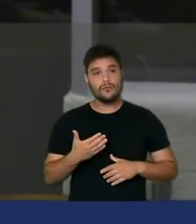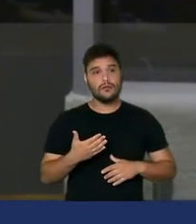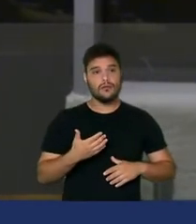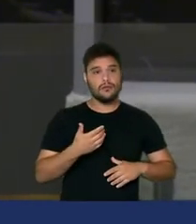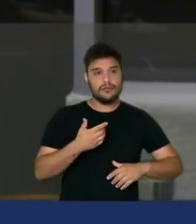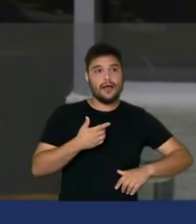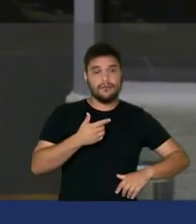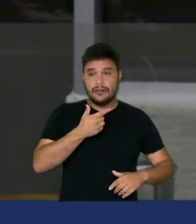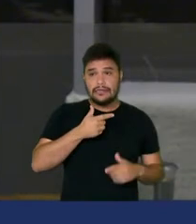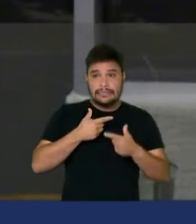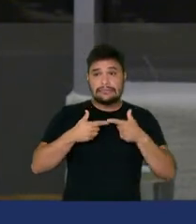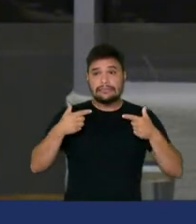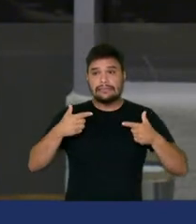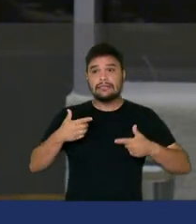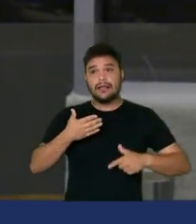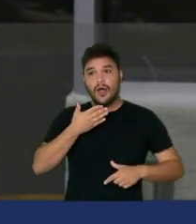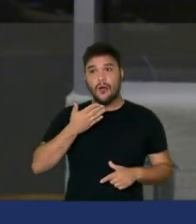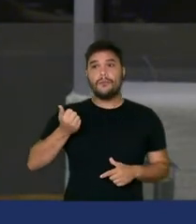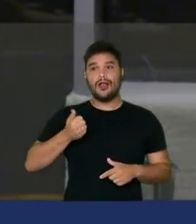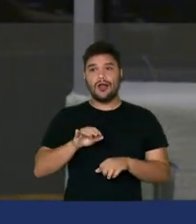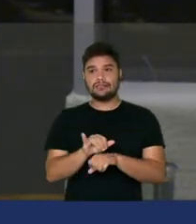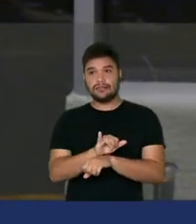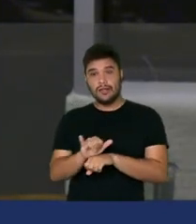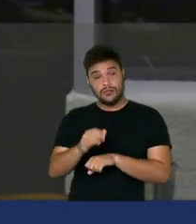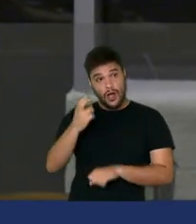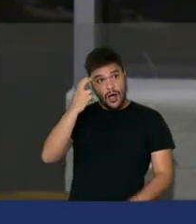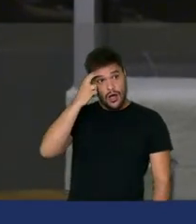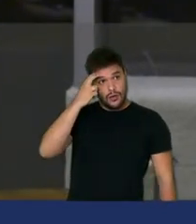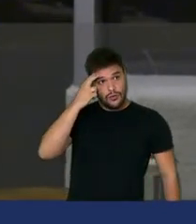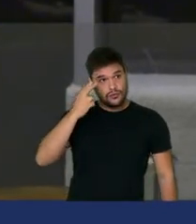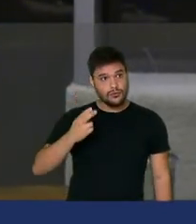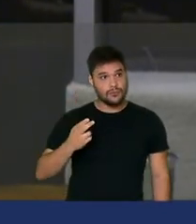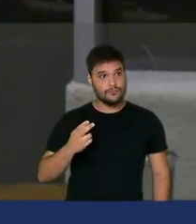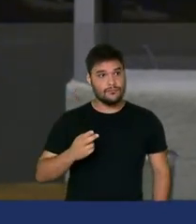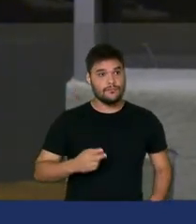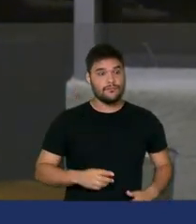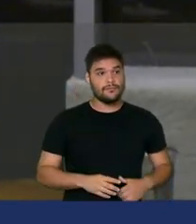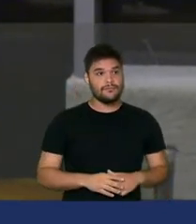[DEP. ÉRIKA KOKAY]: PAULO GUSTAVO NOS DISSE QUE RIR É UM ATO DE RESISTÊNCIA. EU DIRIA, A CULTURA SEMPRE